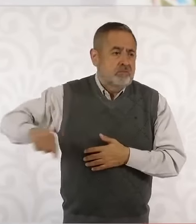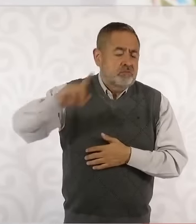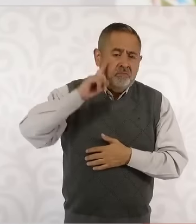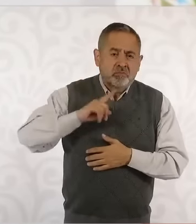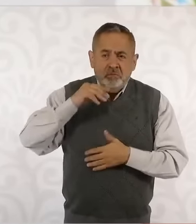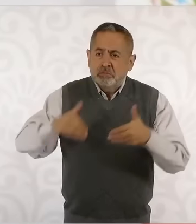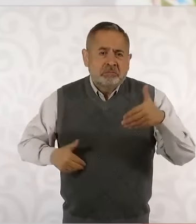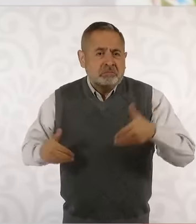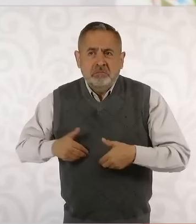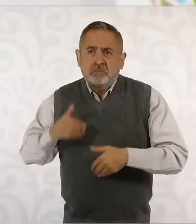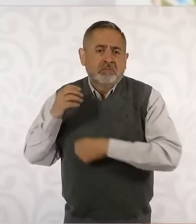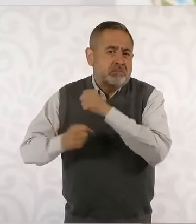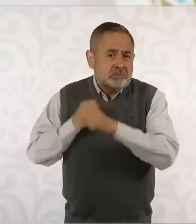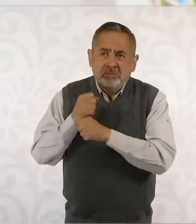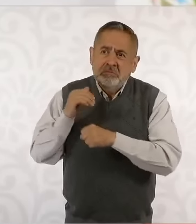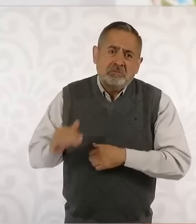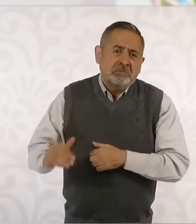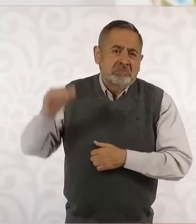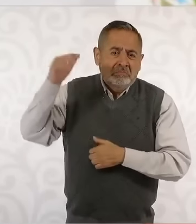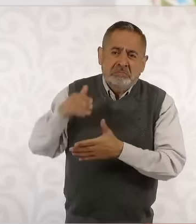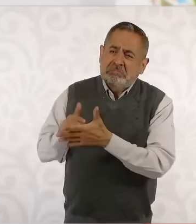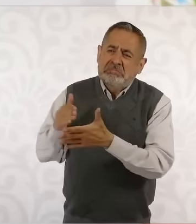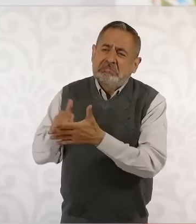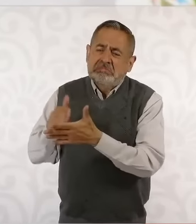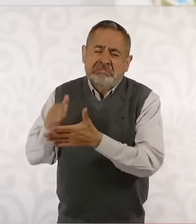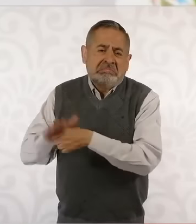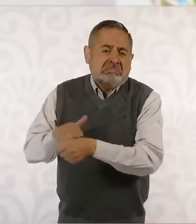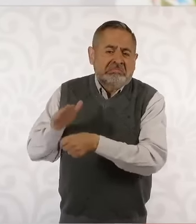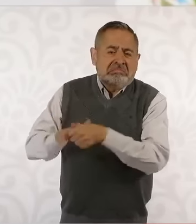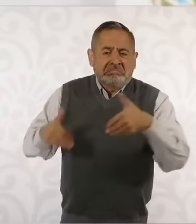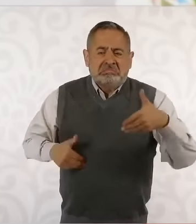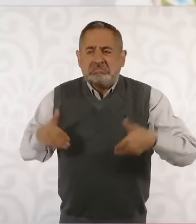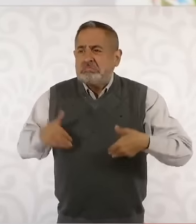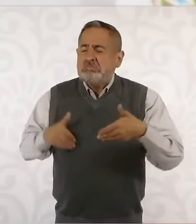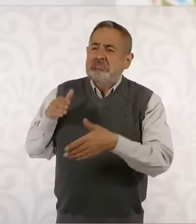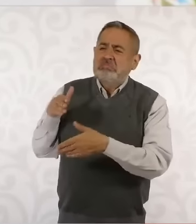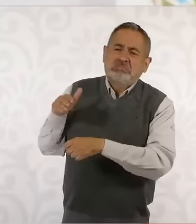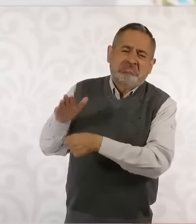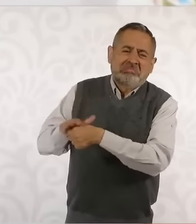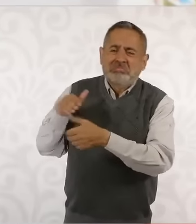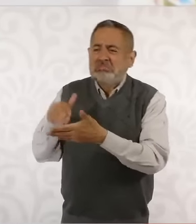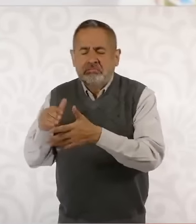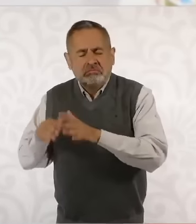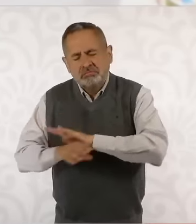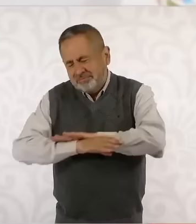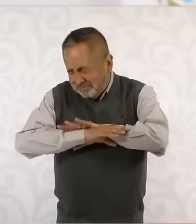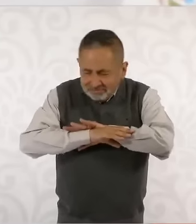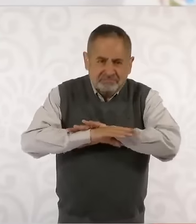lo largo de nuestra vida y que no debe ocurrir. es a todos, no solo a las mujeres, es a los hombres,